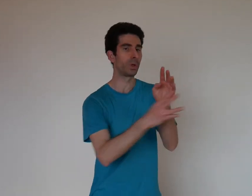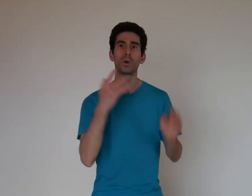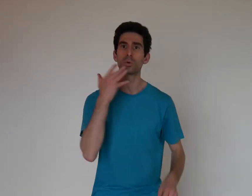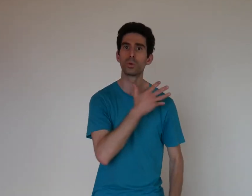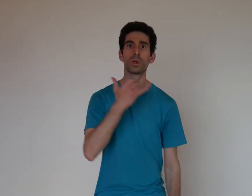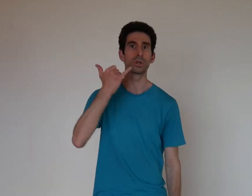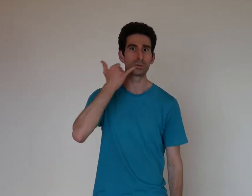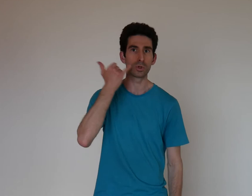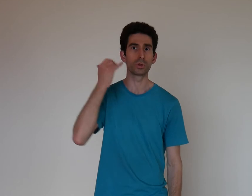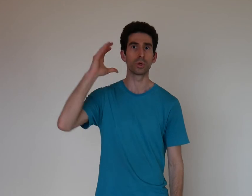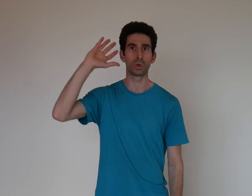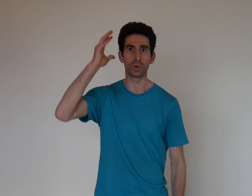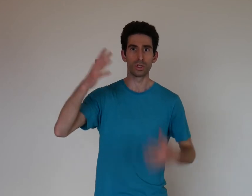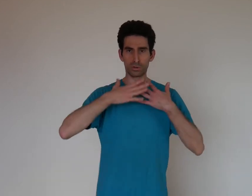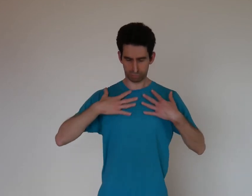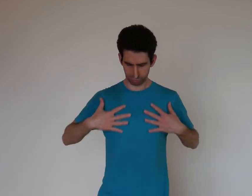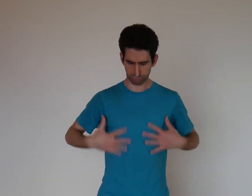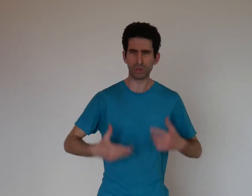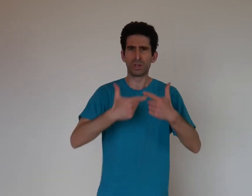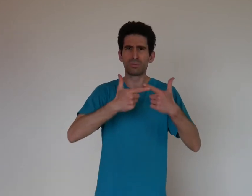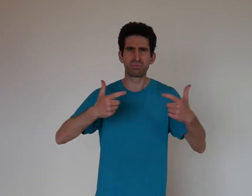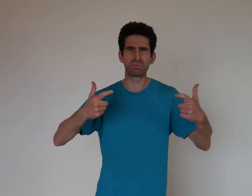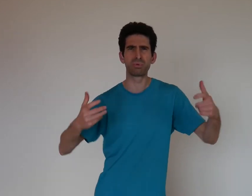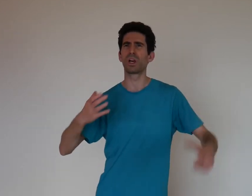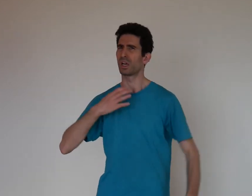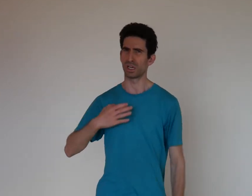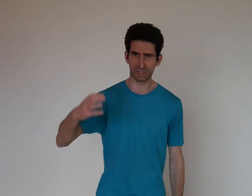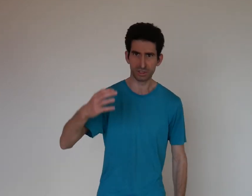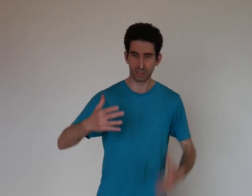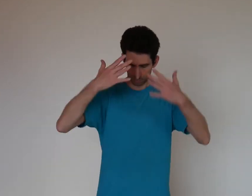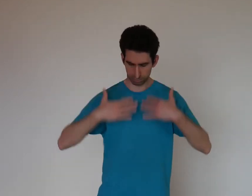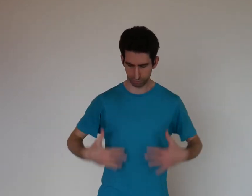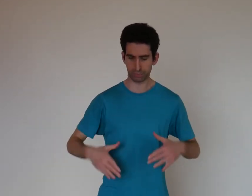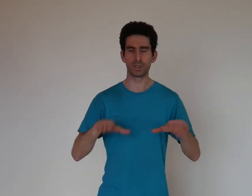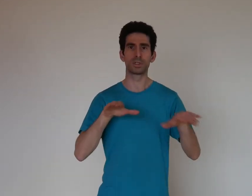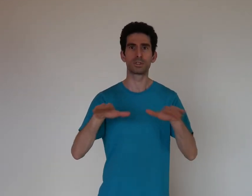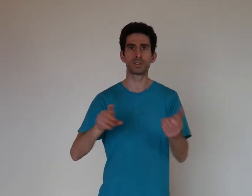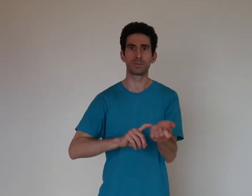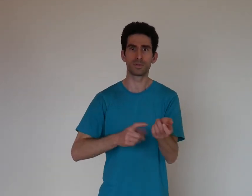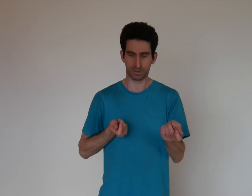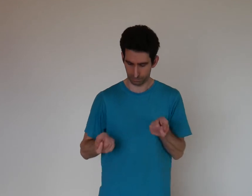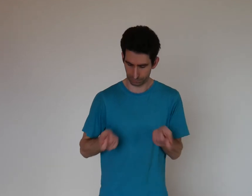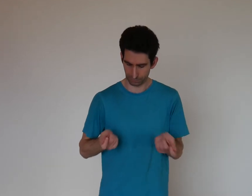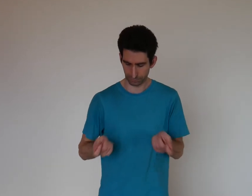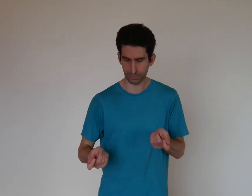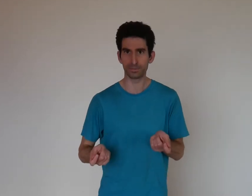pour donner le jaune et le orange, donnant au corps une riche diversité. Ce processus est géré par le système nerveux.